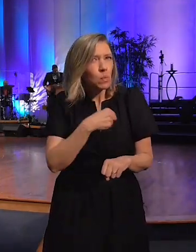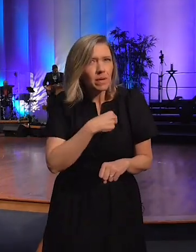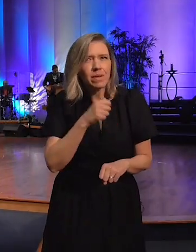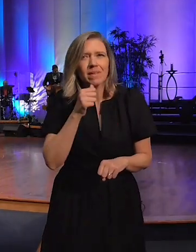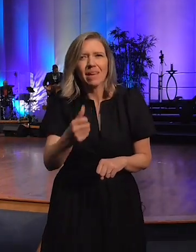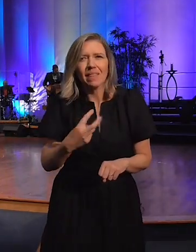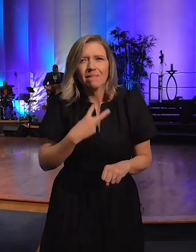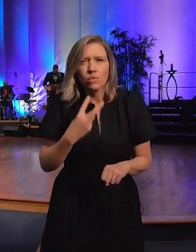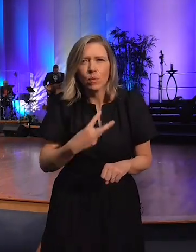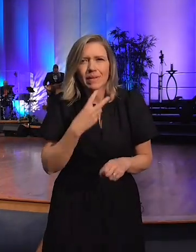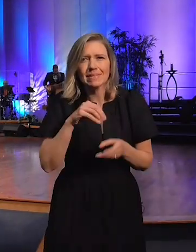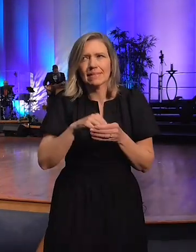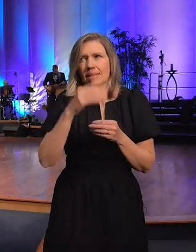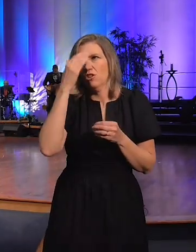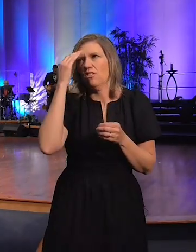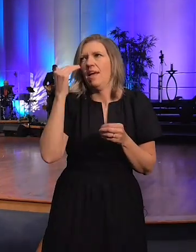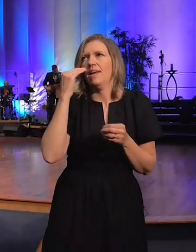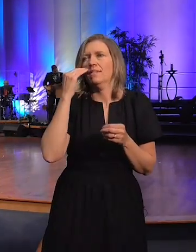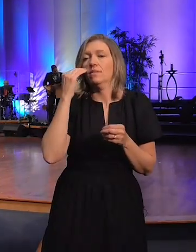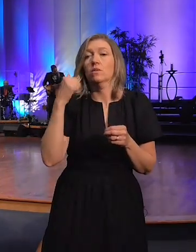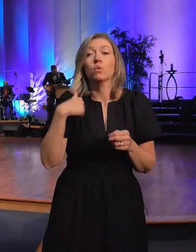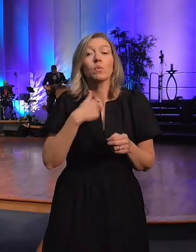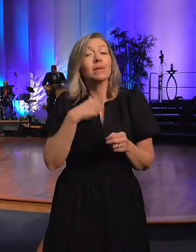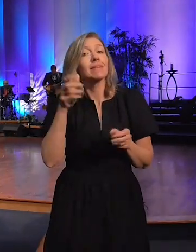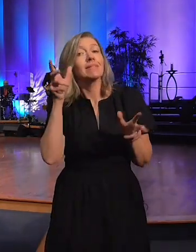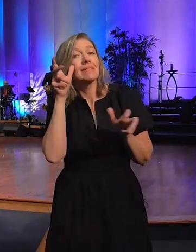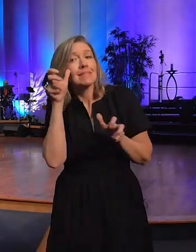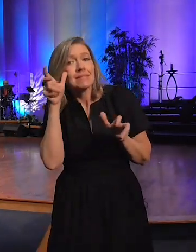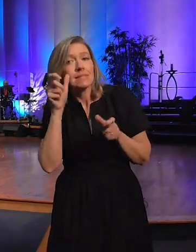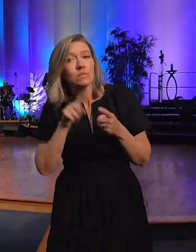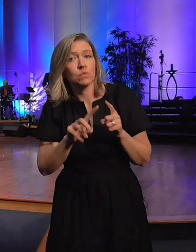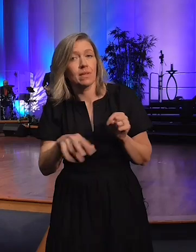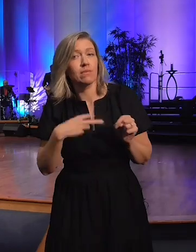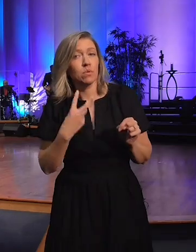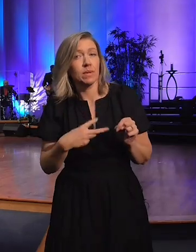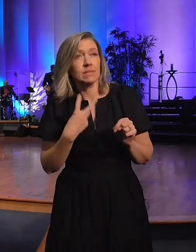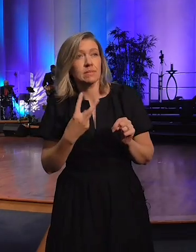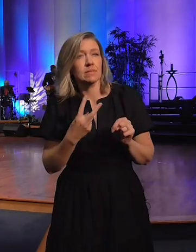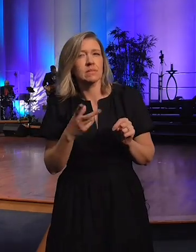lo que somos, somos los que escuchamos la voz y eso nos da un poco de espacio para